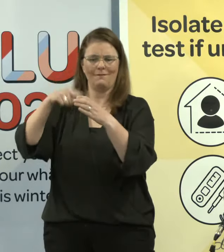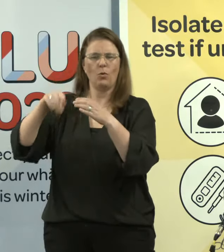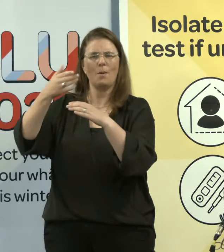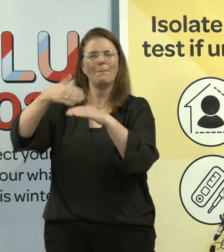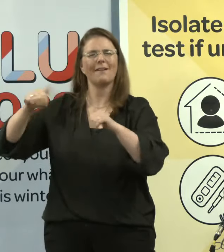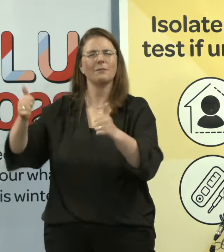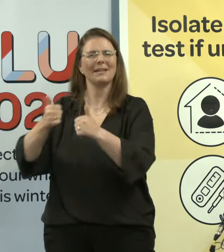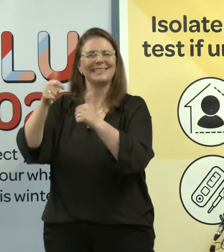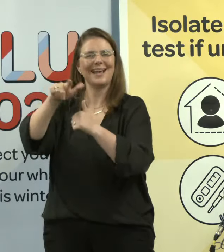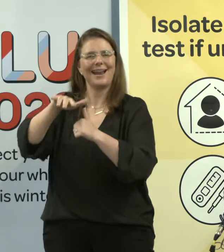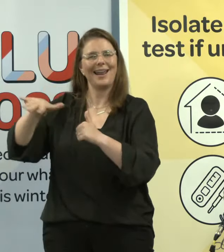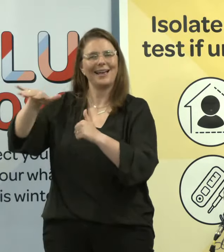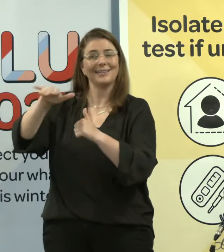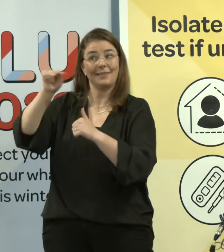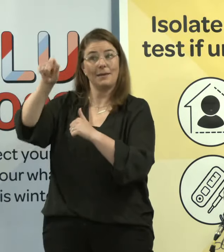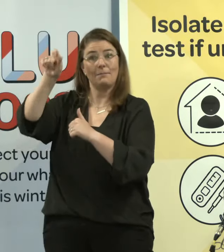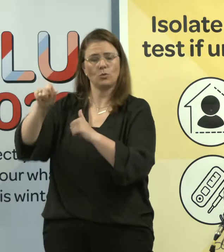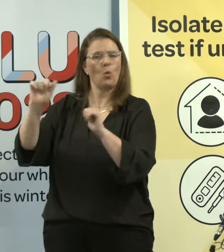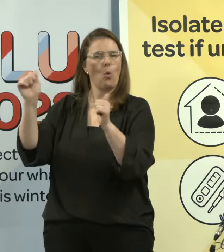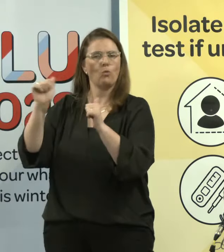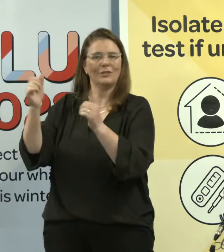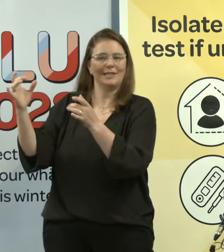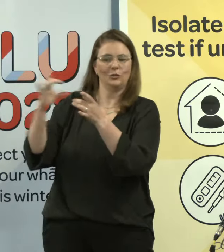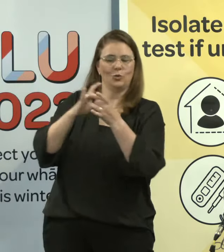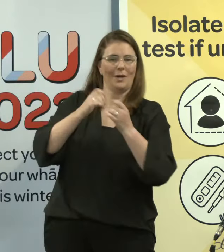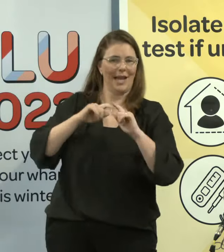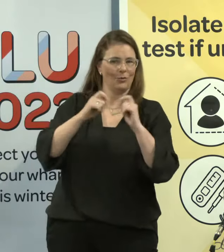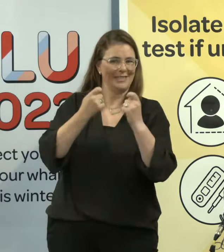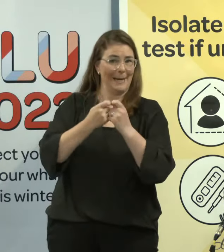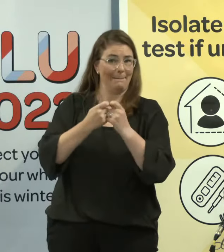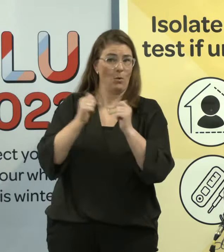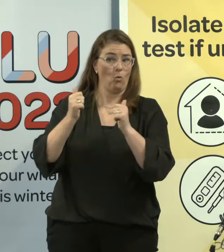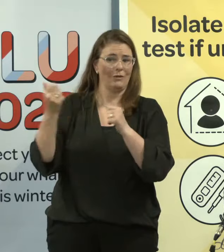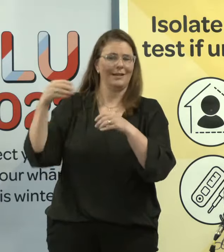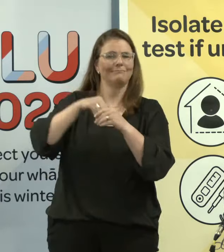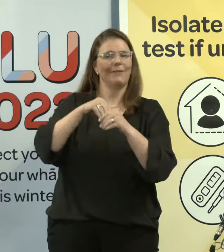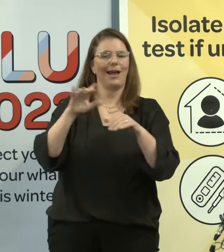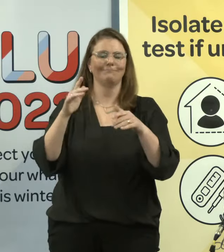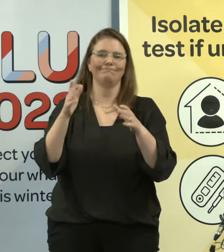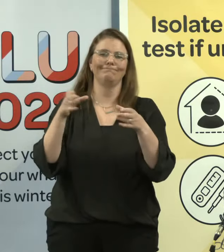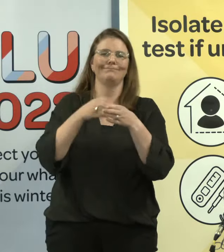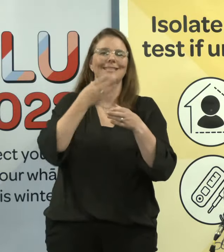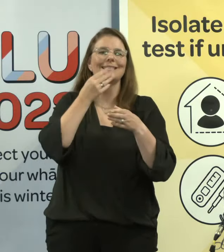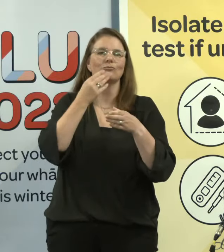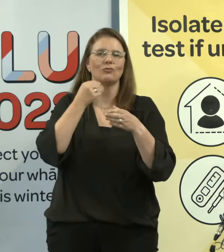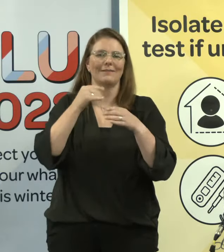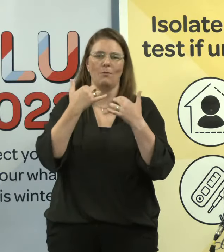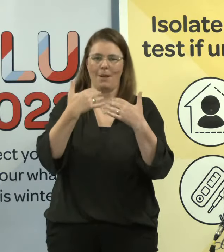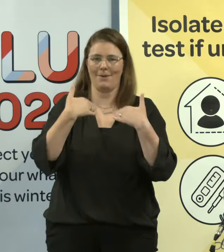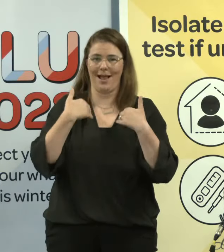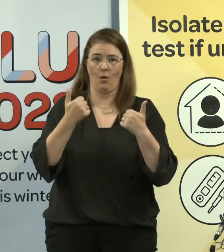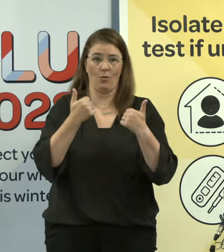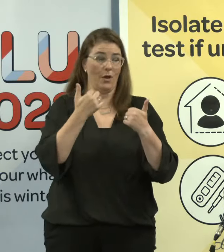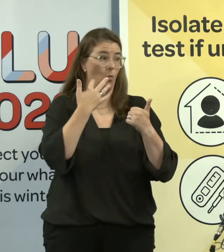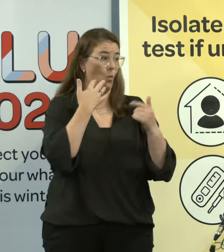Hurae. Takuta Jim Miller, he